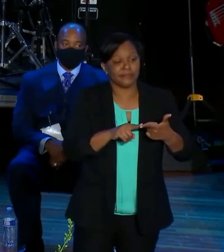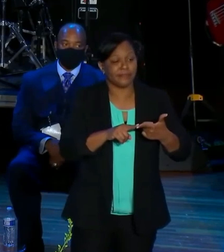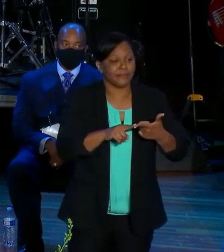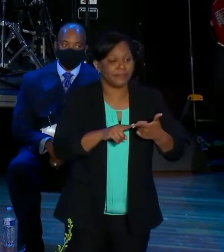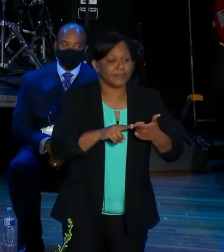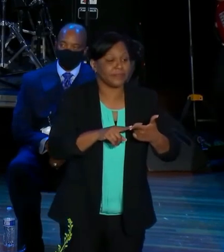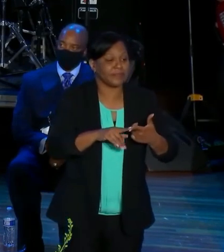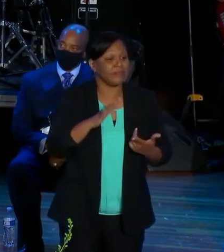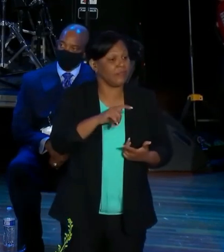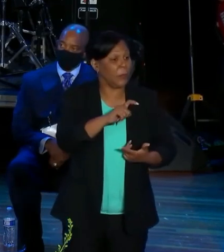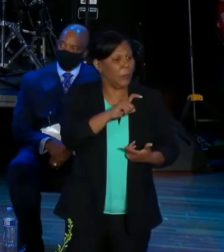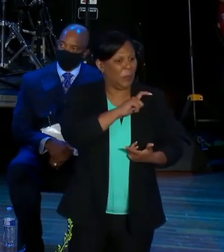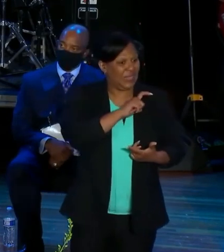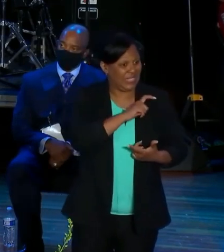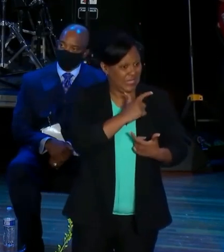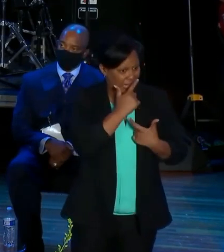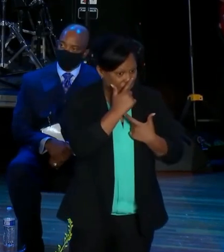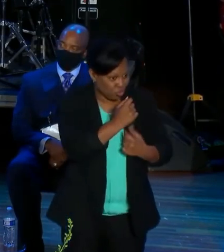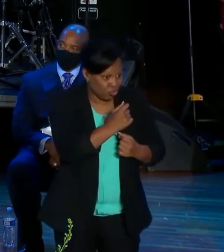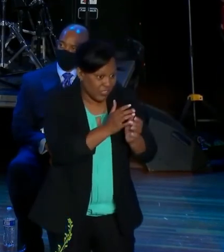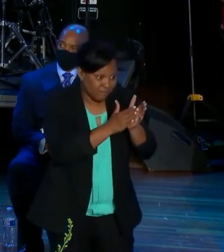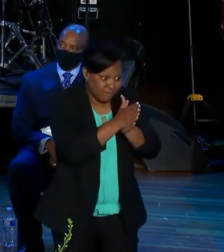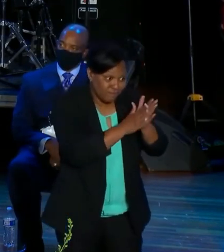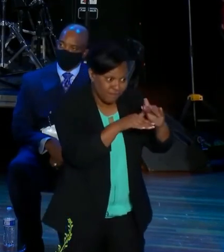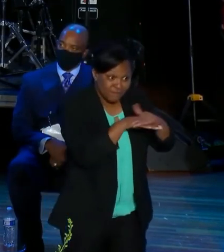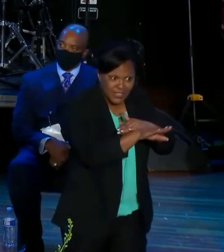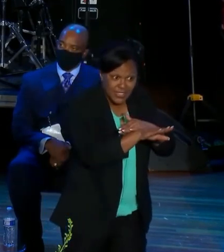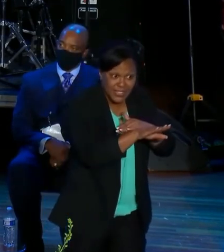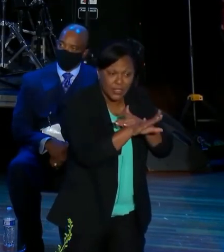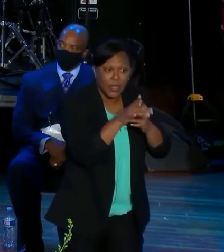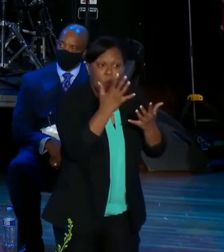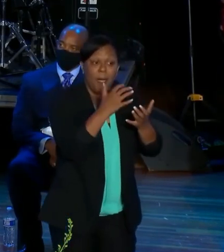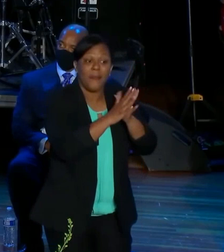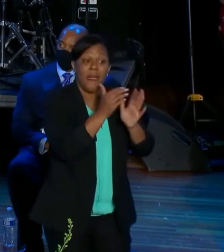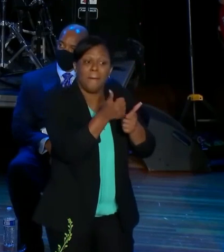att inte behöva bli slagen Jag talade med New Yorks guvernör, Andrew Cuomo, idag.